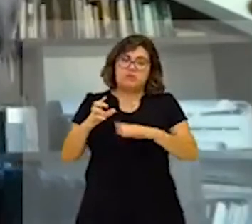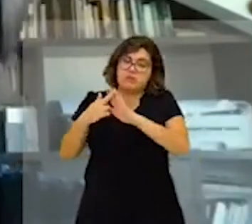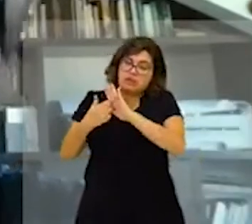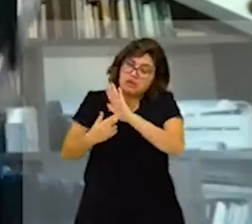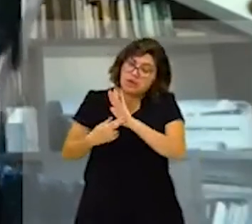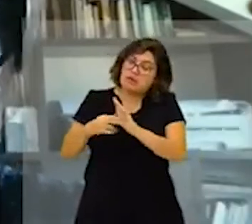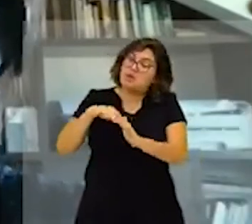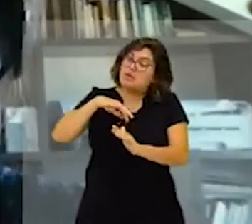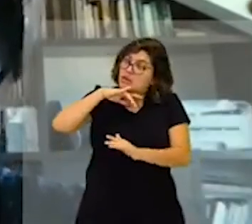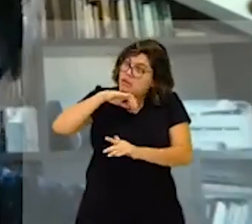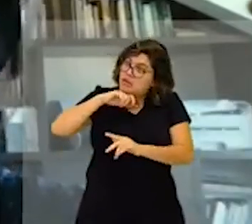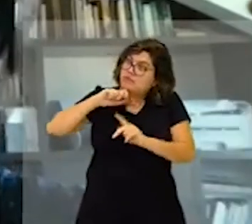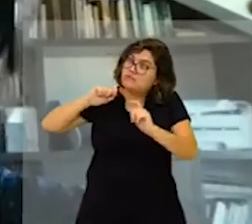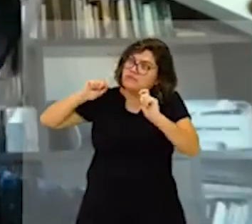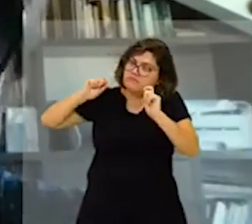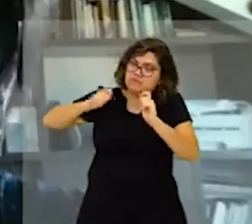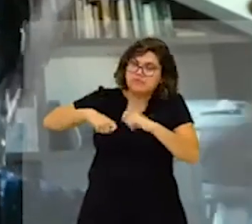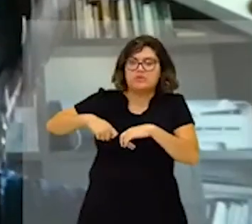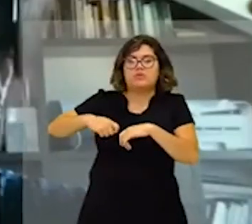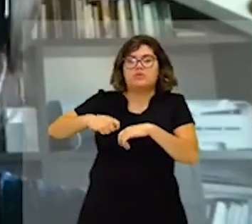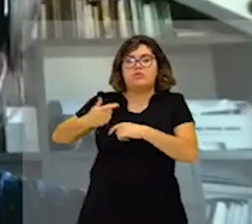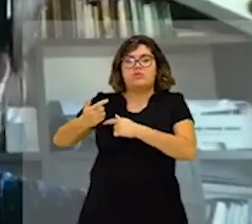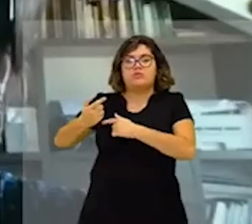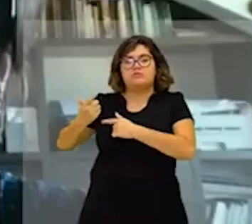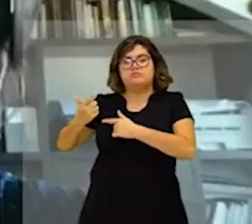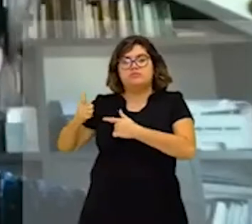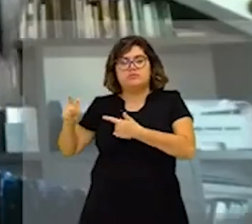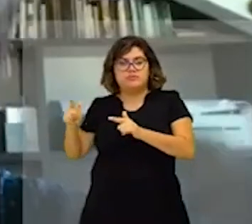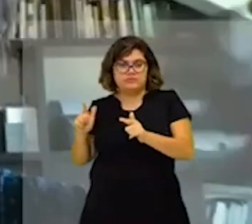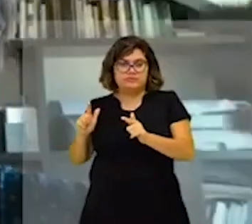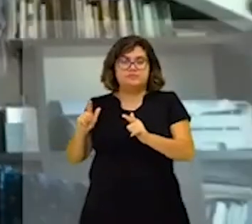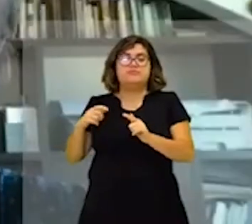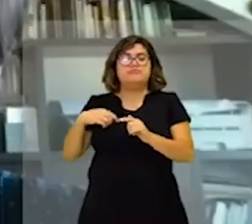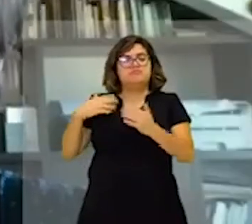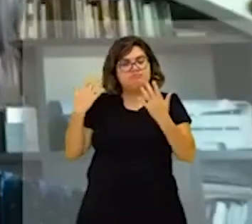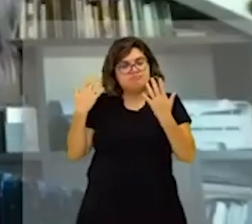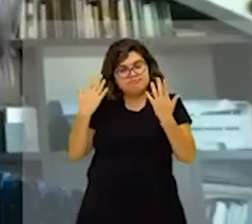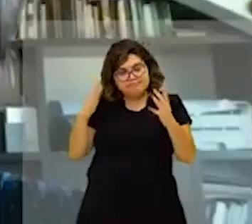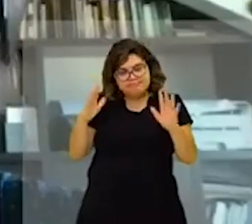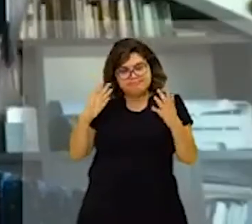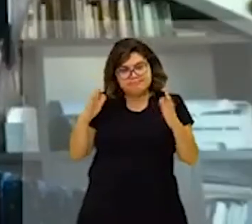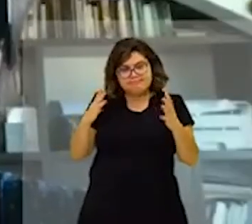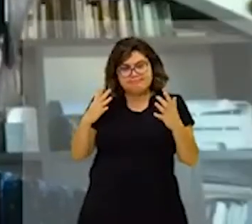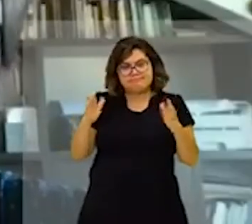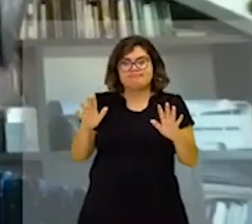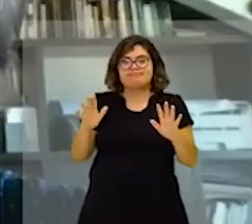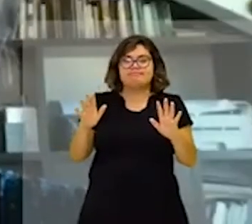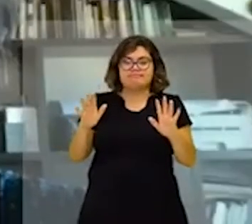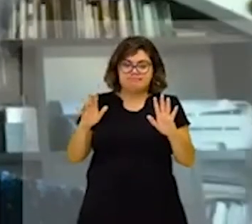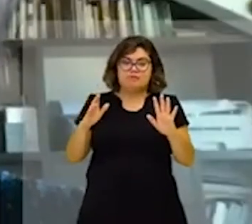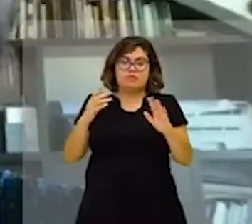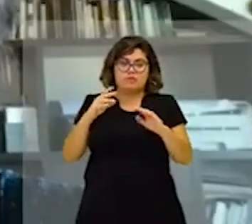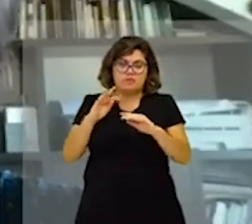ser ruins desculpe sem óculos eu parabenizo o TSE o banco de dados eletrônico do TSE o meu